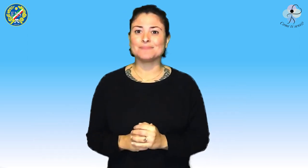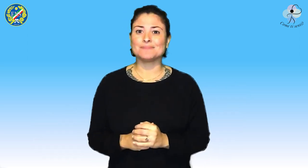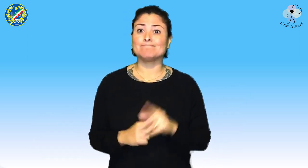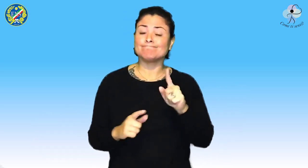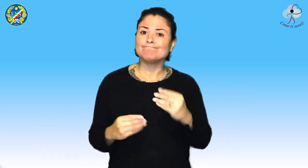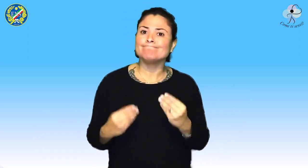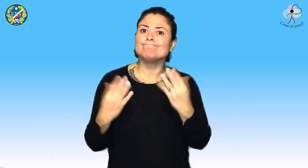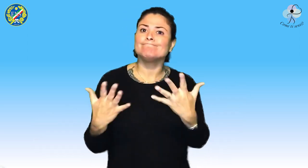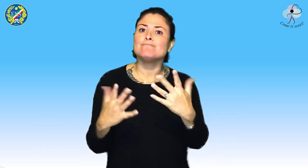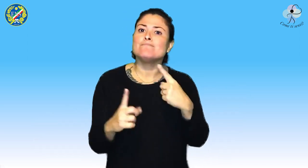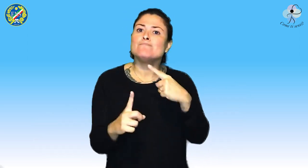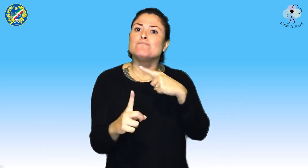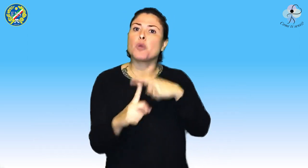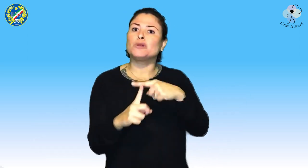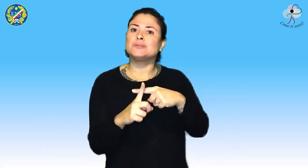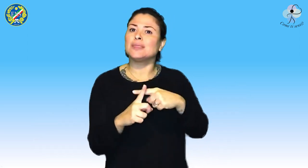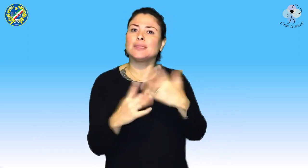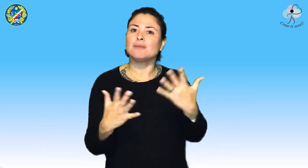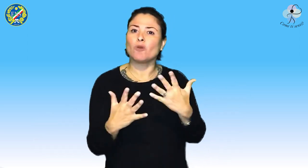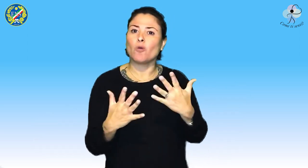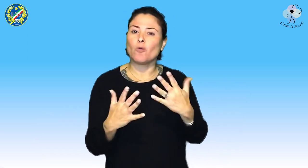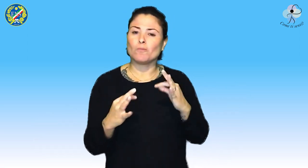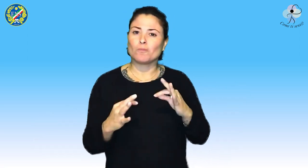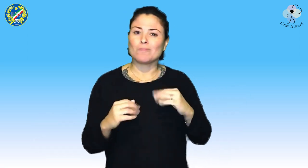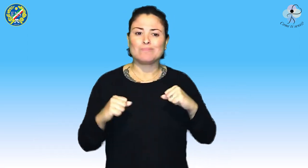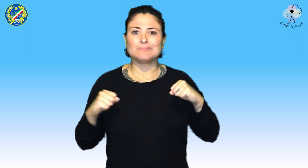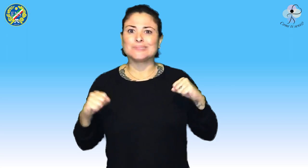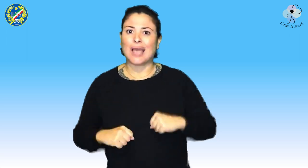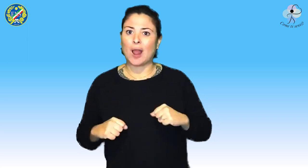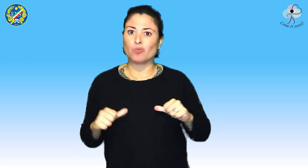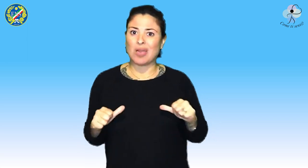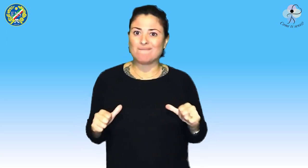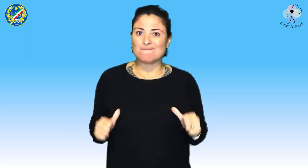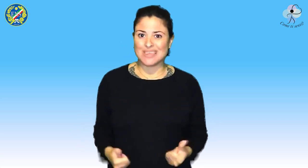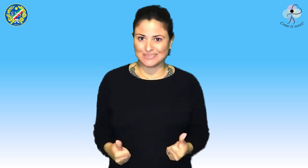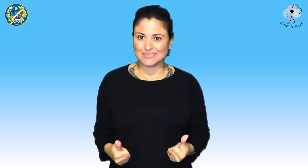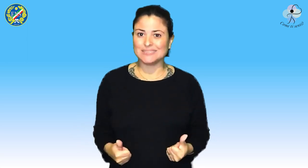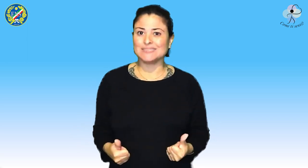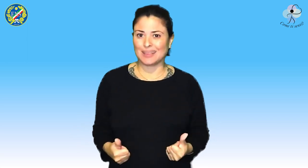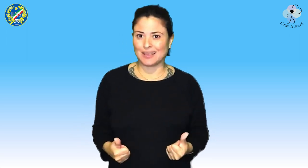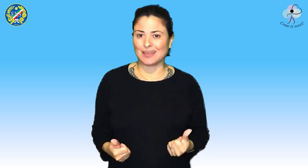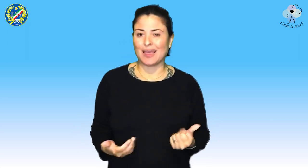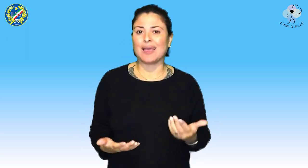in quanto influisce positivamente sia sullo stato di salute fisica